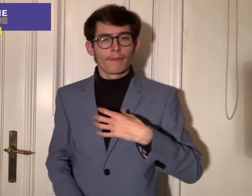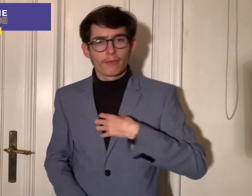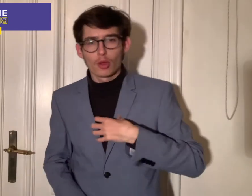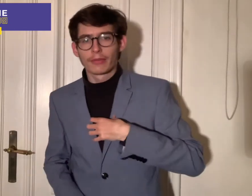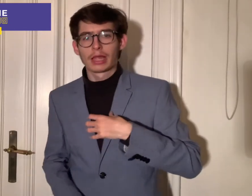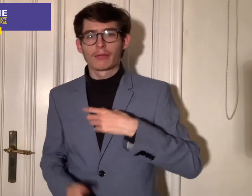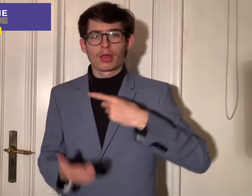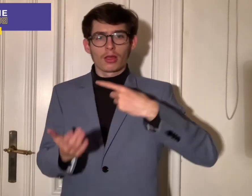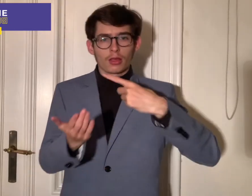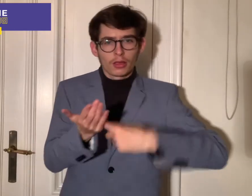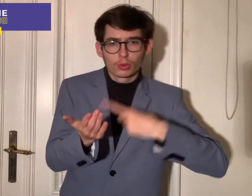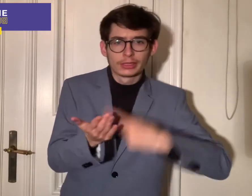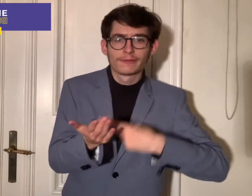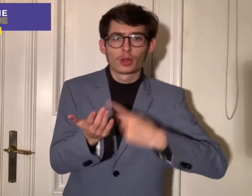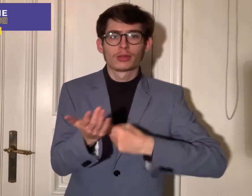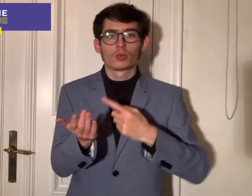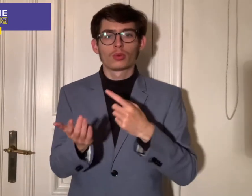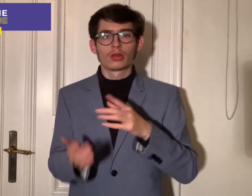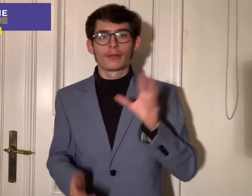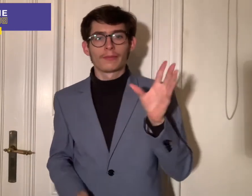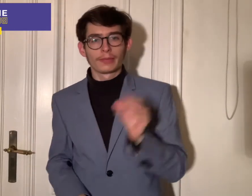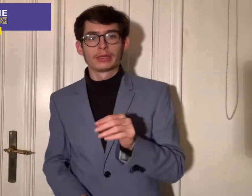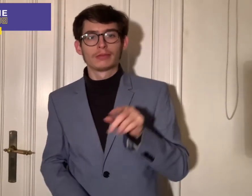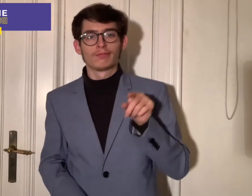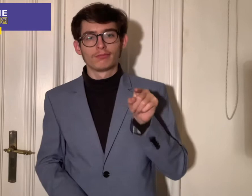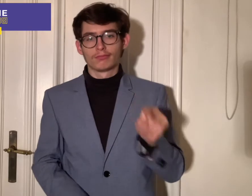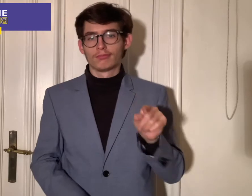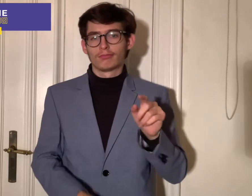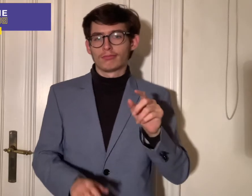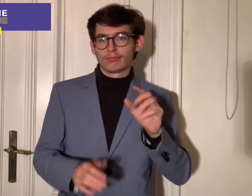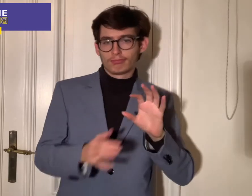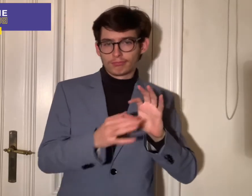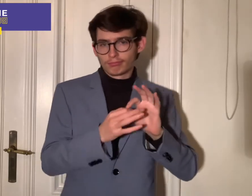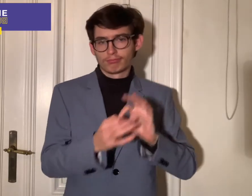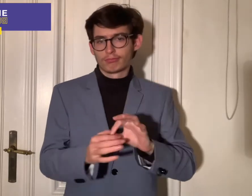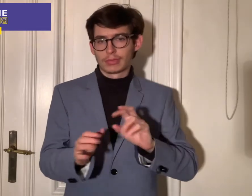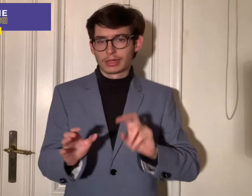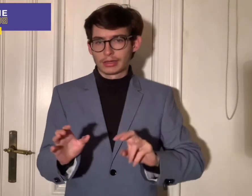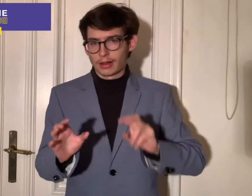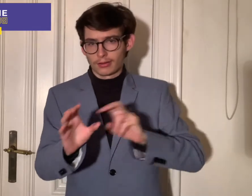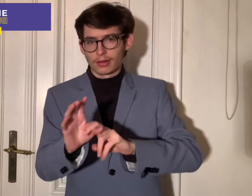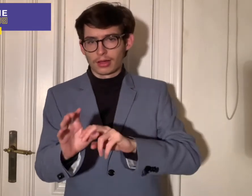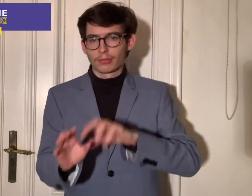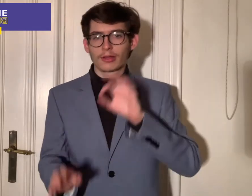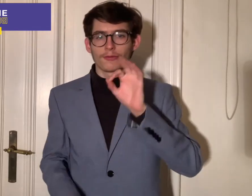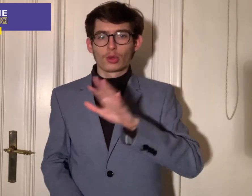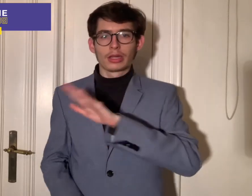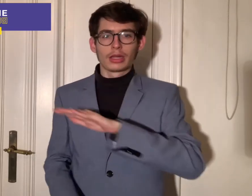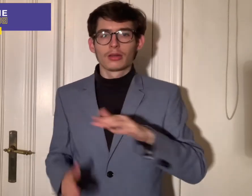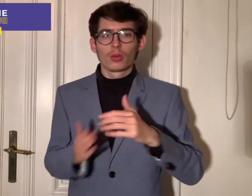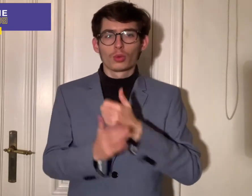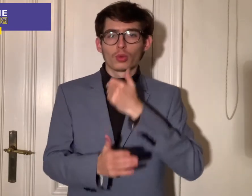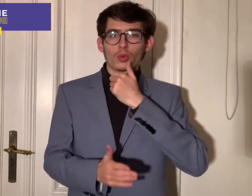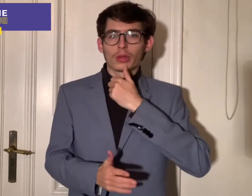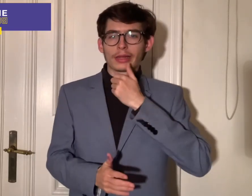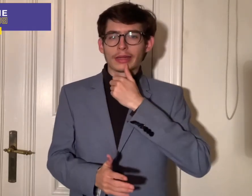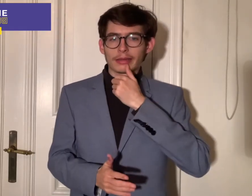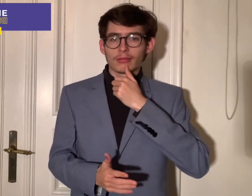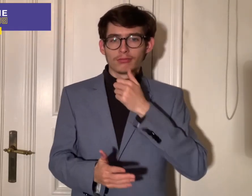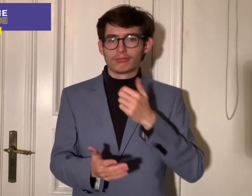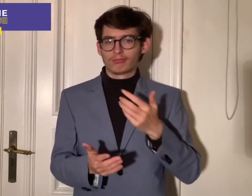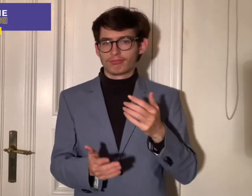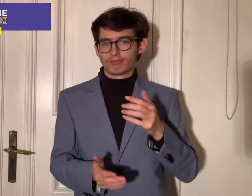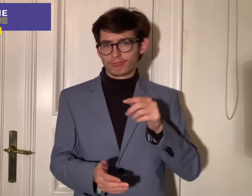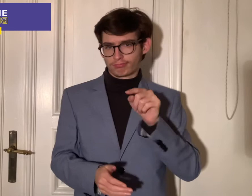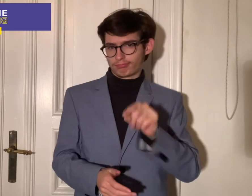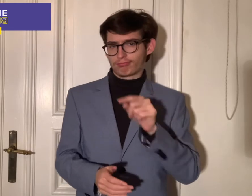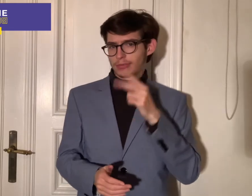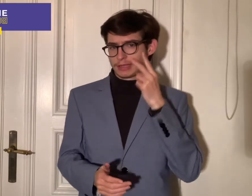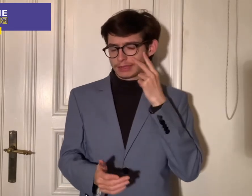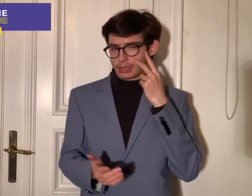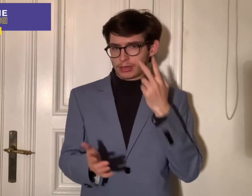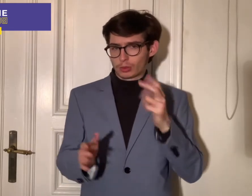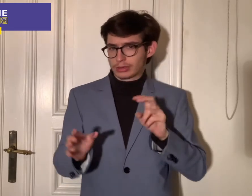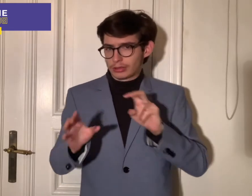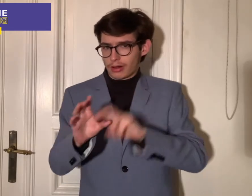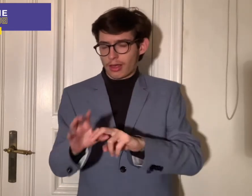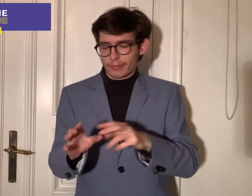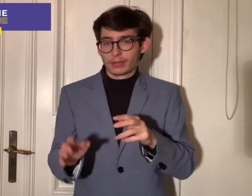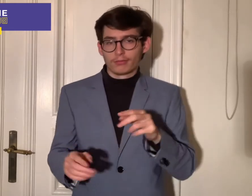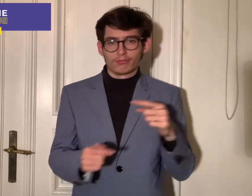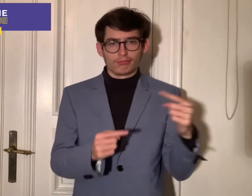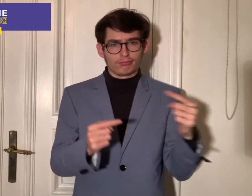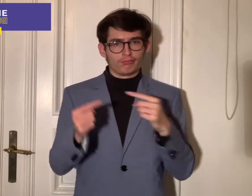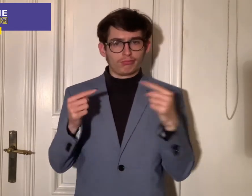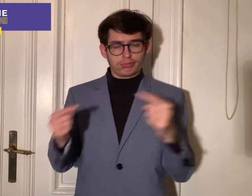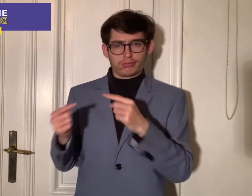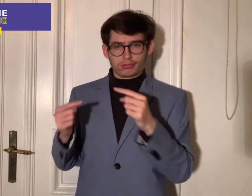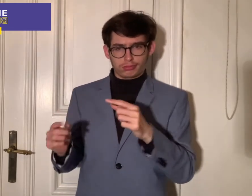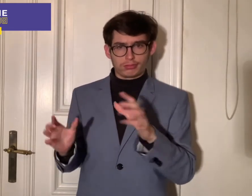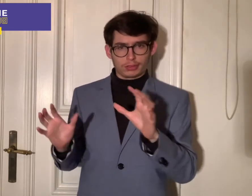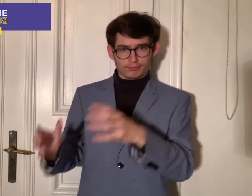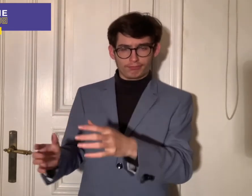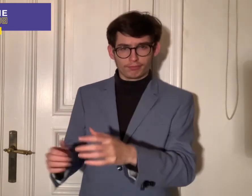das Problem/Herausforderungen mit der Teilhabe für Kinder und Jugendliche.